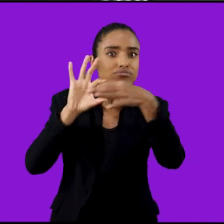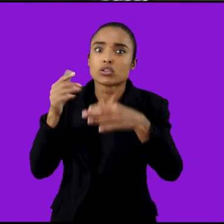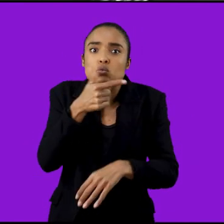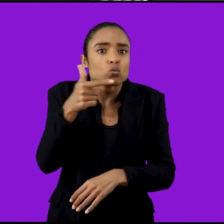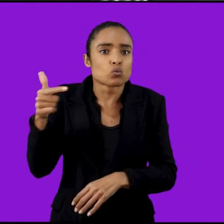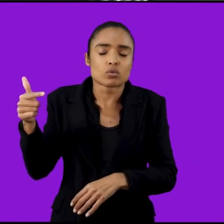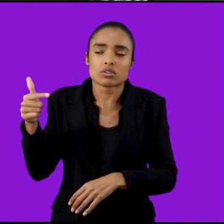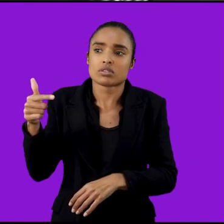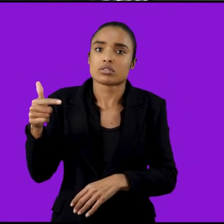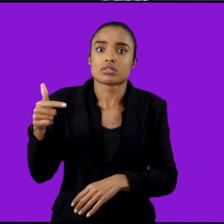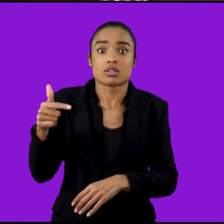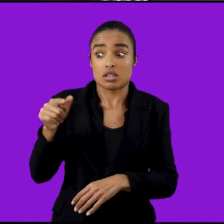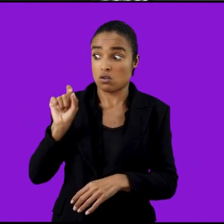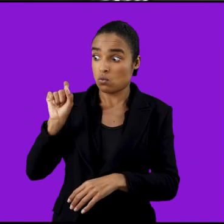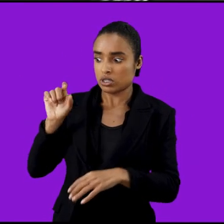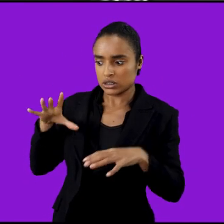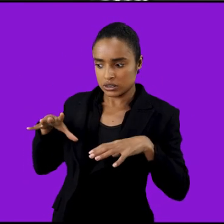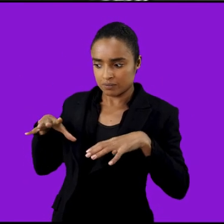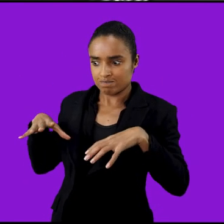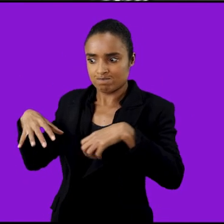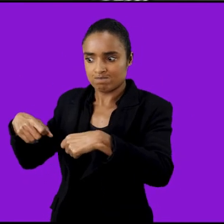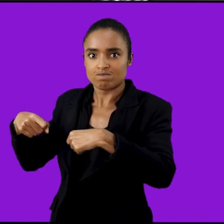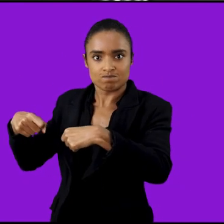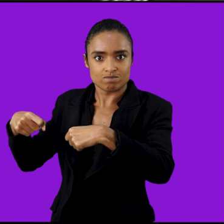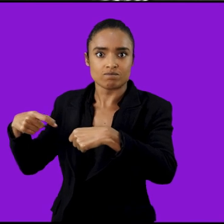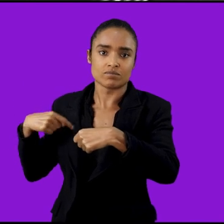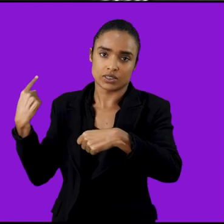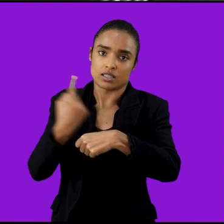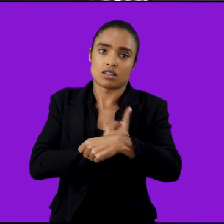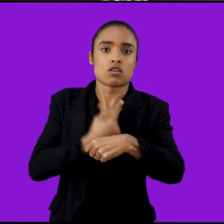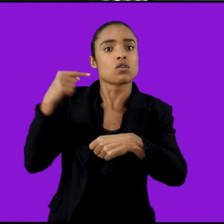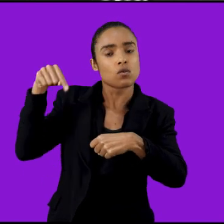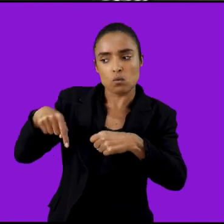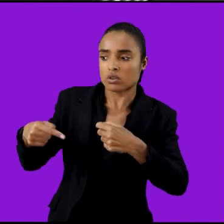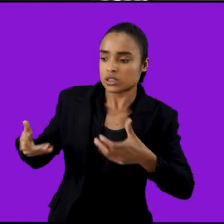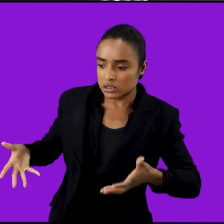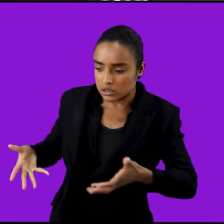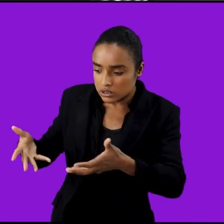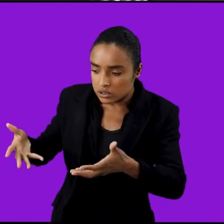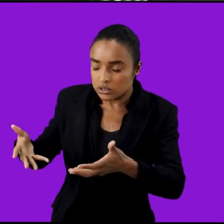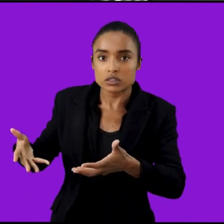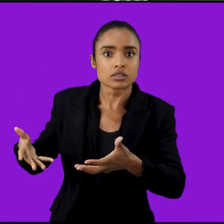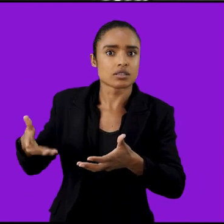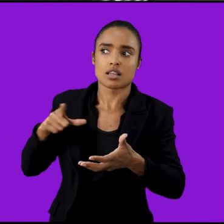Sim Sabe? Esse esforço que a gente faz pra colocar